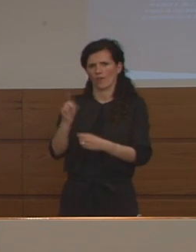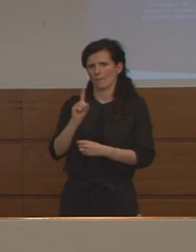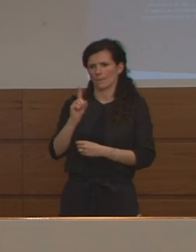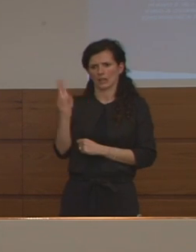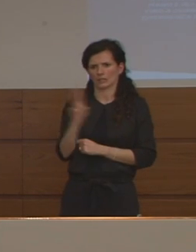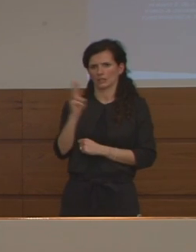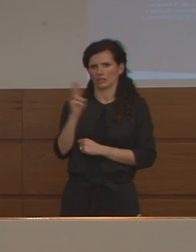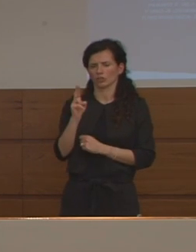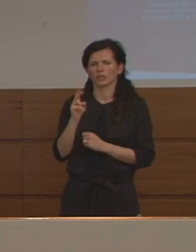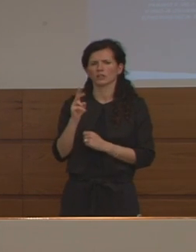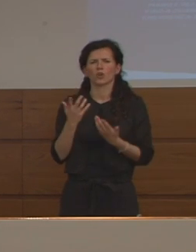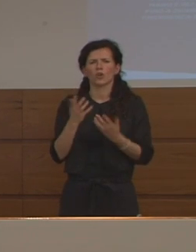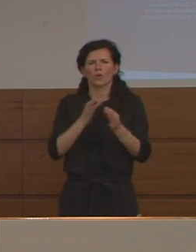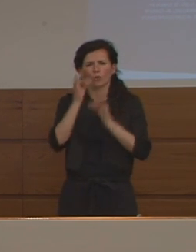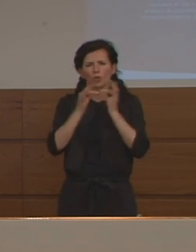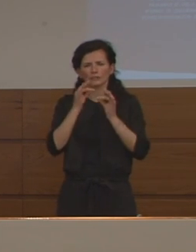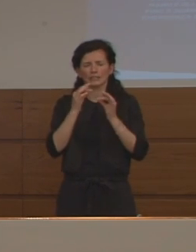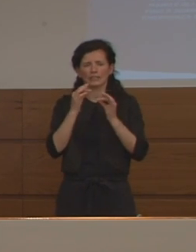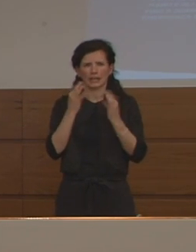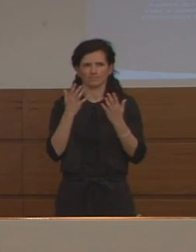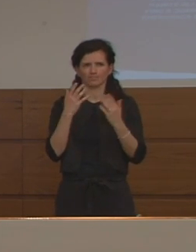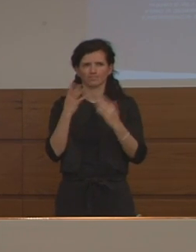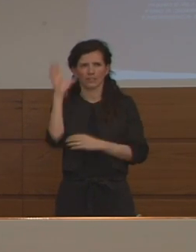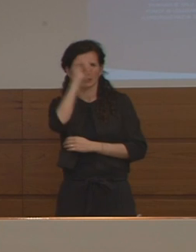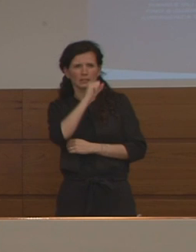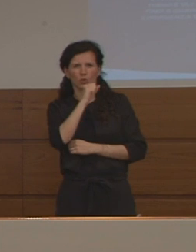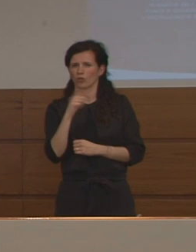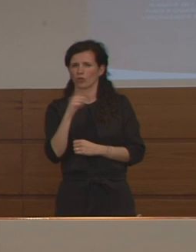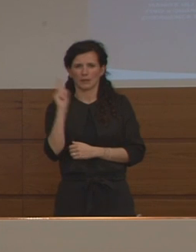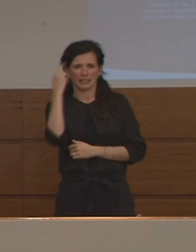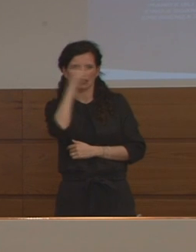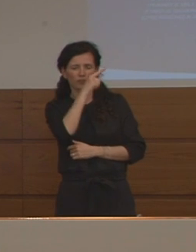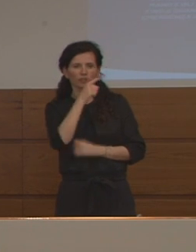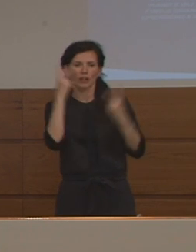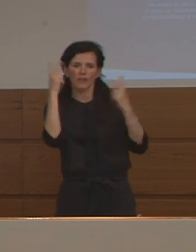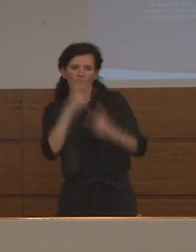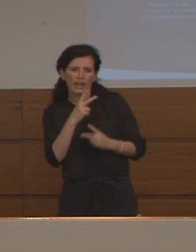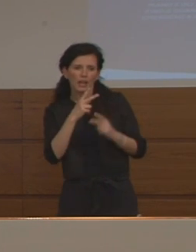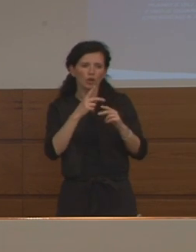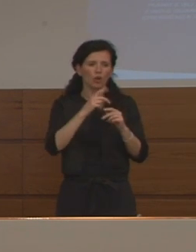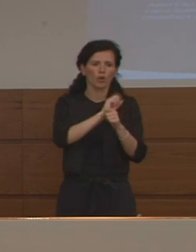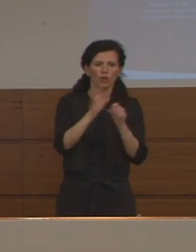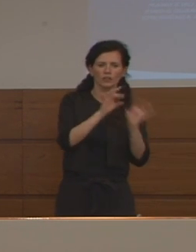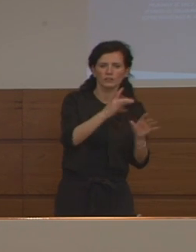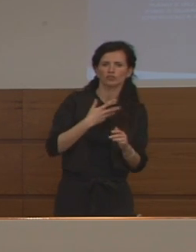ricomprenderli e senza sapere se sono effettivamente positivi o no. Grazie. Prego.